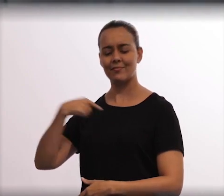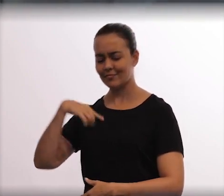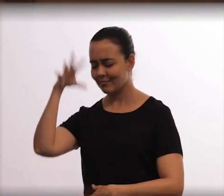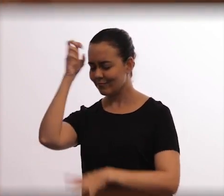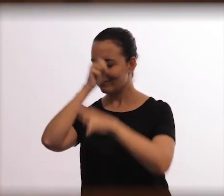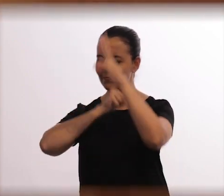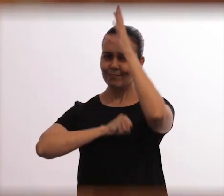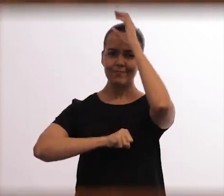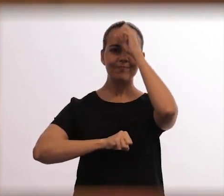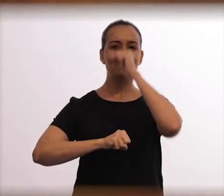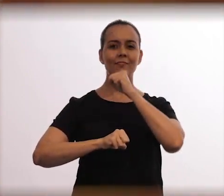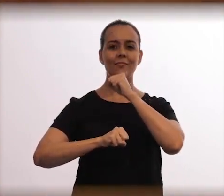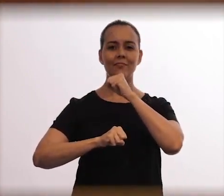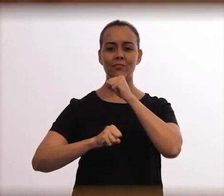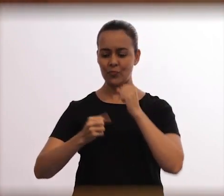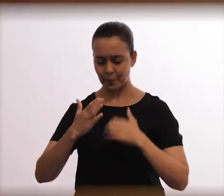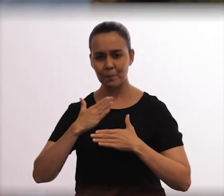Me pertencia